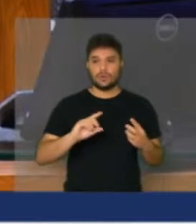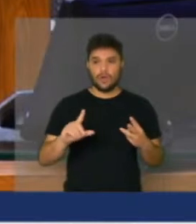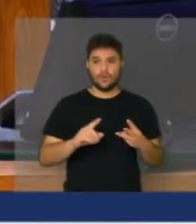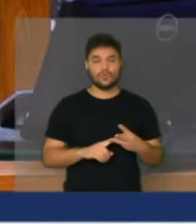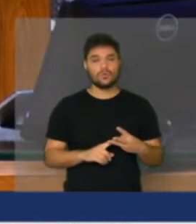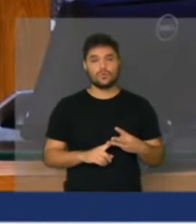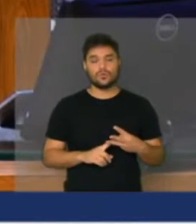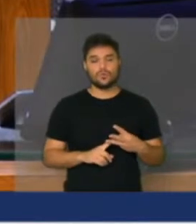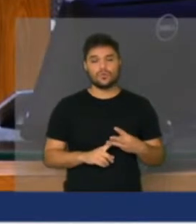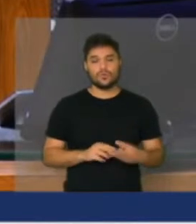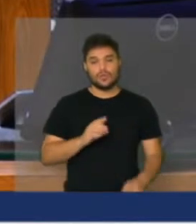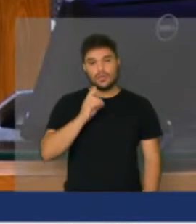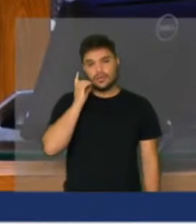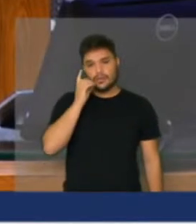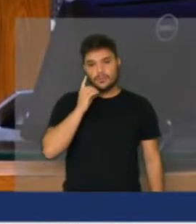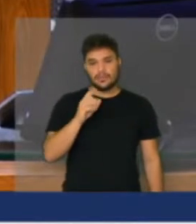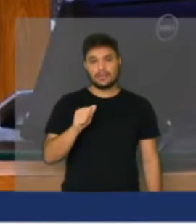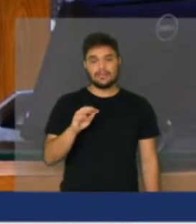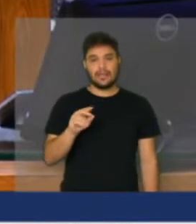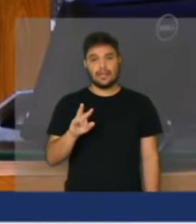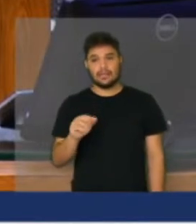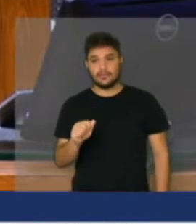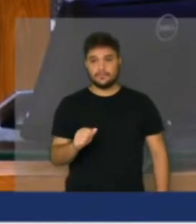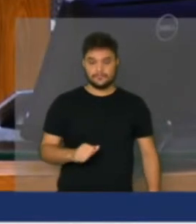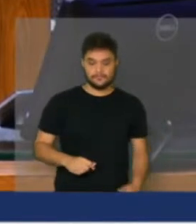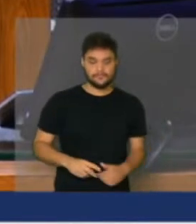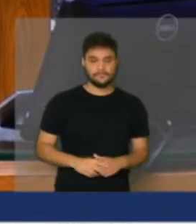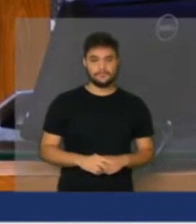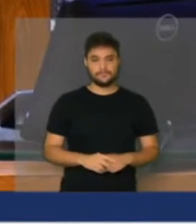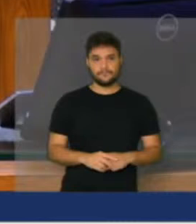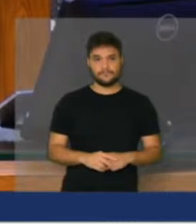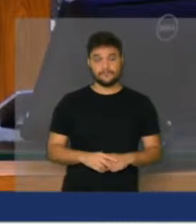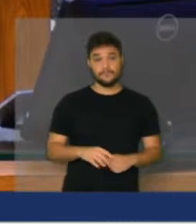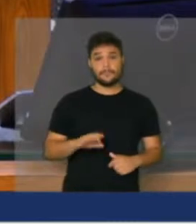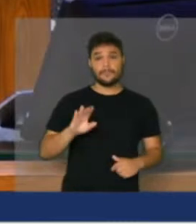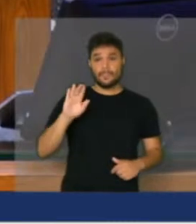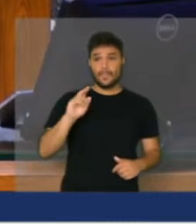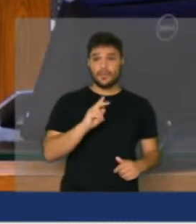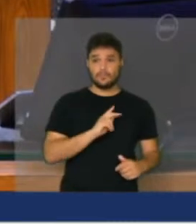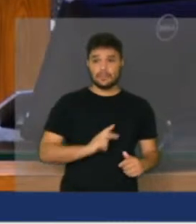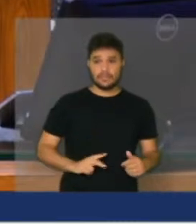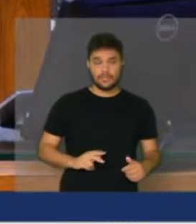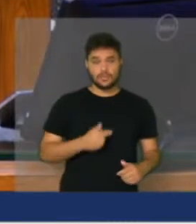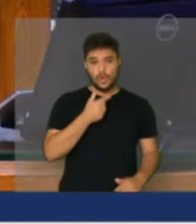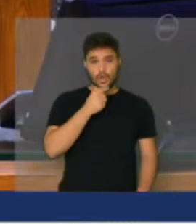DEPUTADA MARIA DO ROSÁRIO. -- [DEPUTADA]: PRESIDENTE O MINISTRO PAULO GUEDES, QUE CONTROLA A POLÍTICA ECONÔMICA BRASILEIRA, QUE TEM